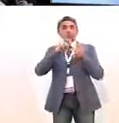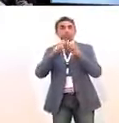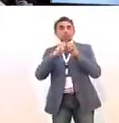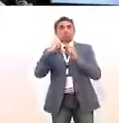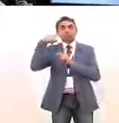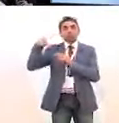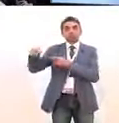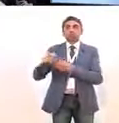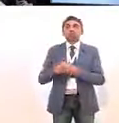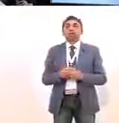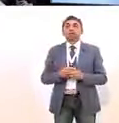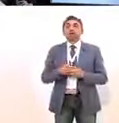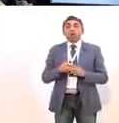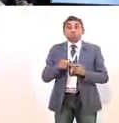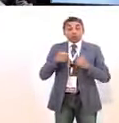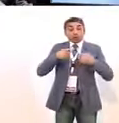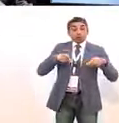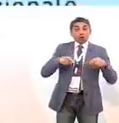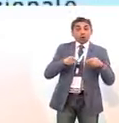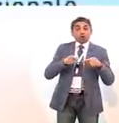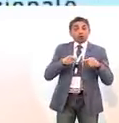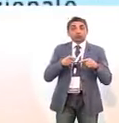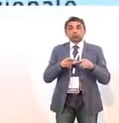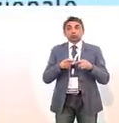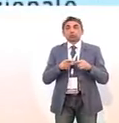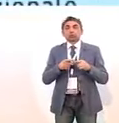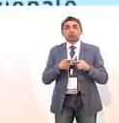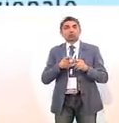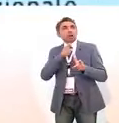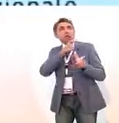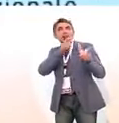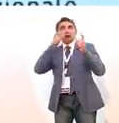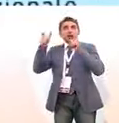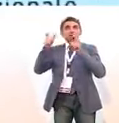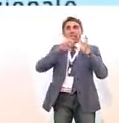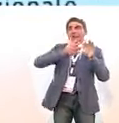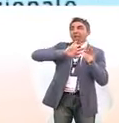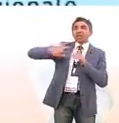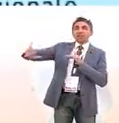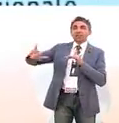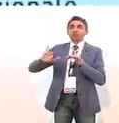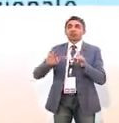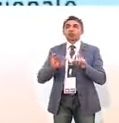Quindi noi non siamo quelli che possono gridare all’eversione o che hanno voglia di fare